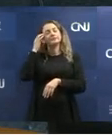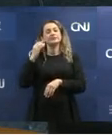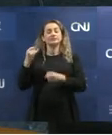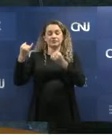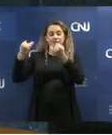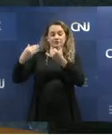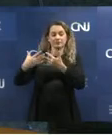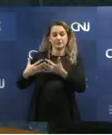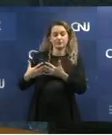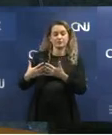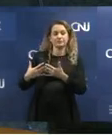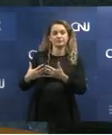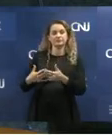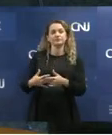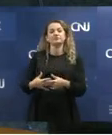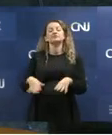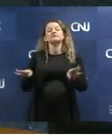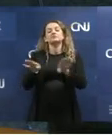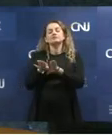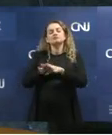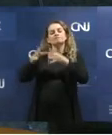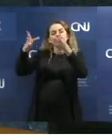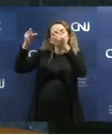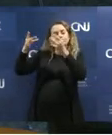Bem definidas nos autos, o que leva a